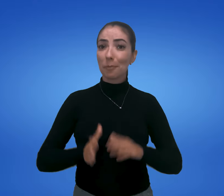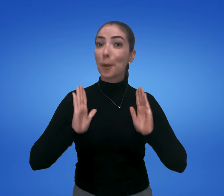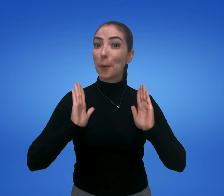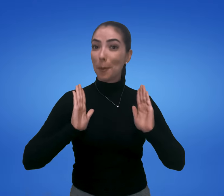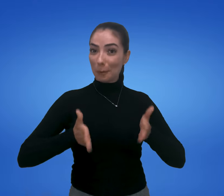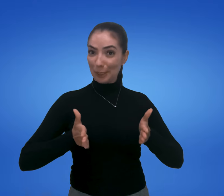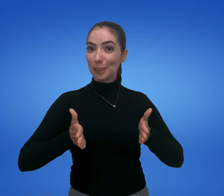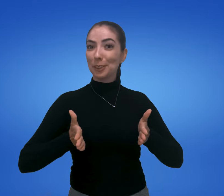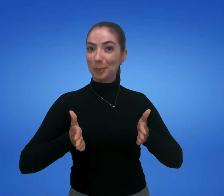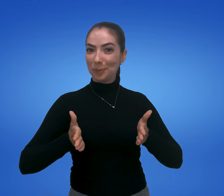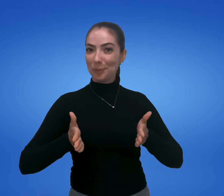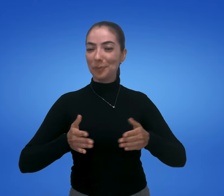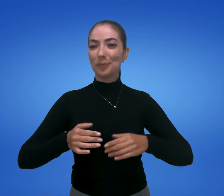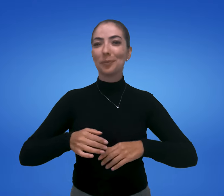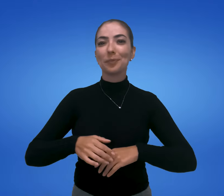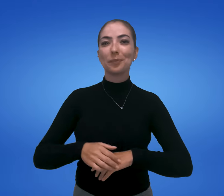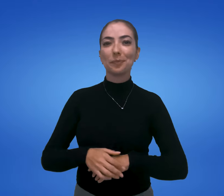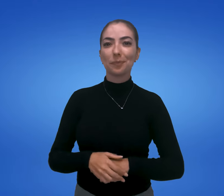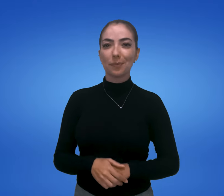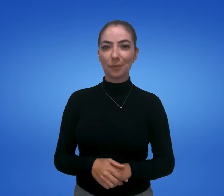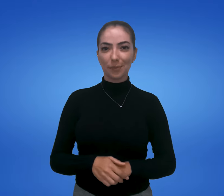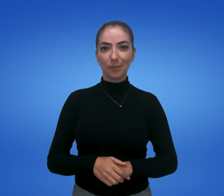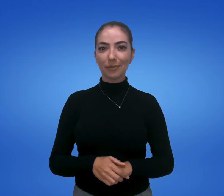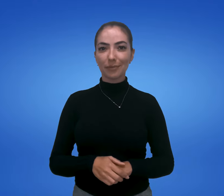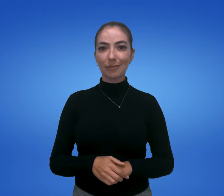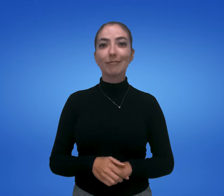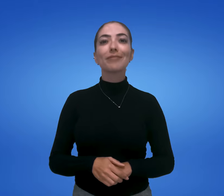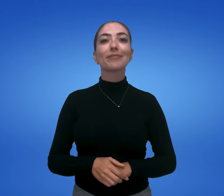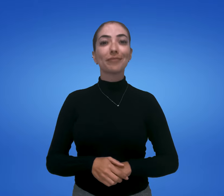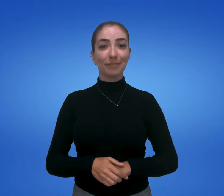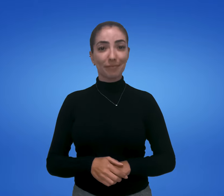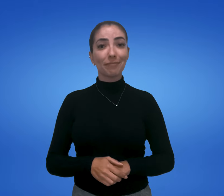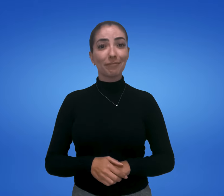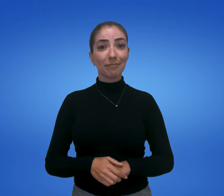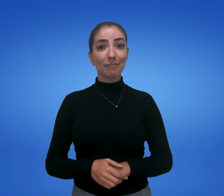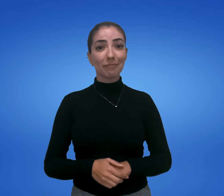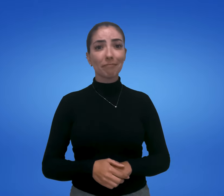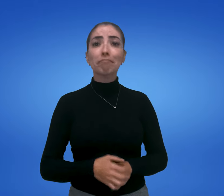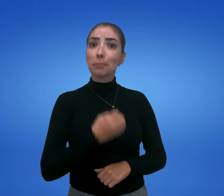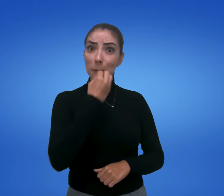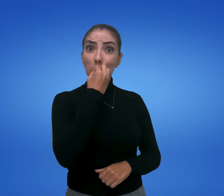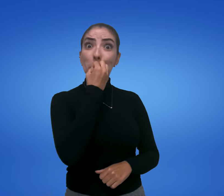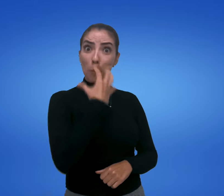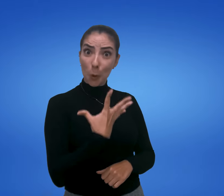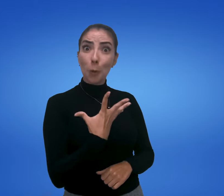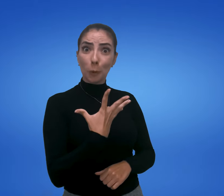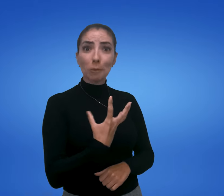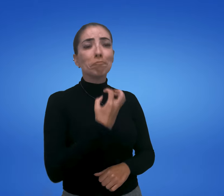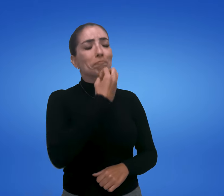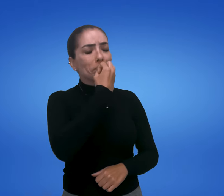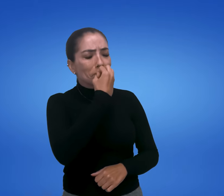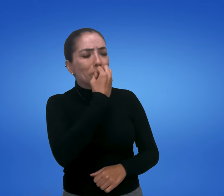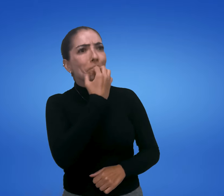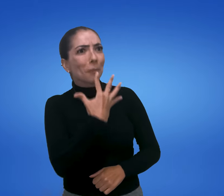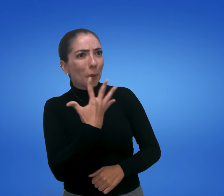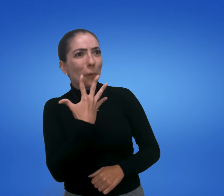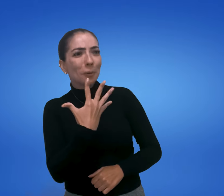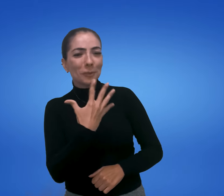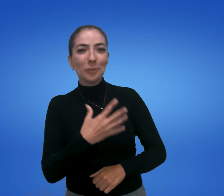"hoje" "bom, muito bom"